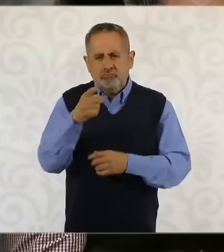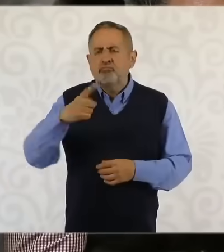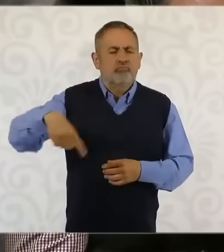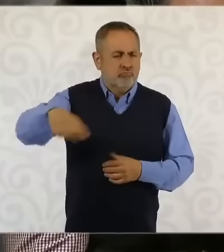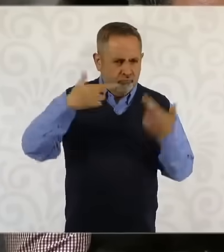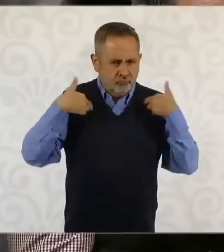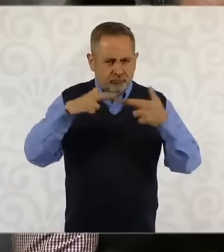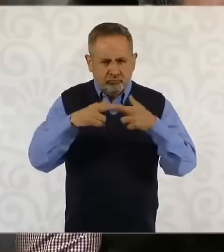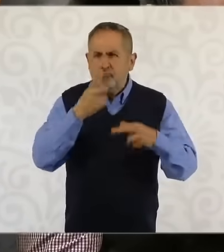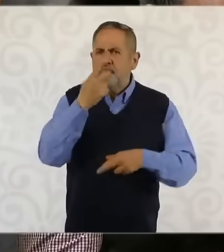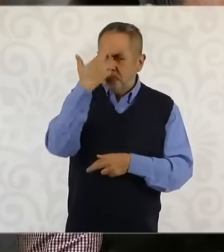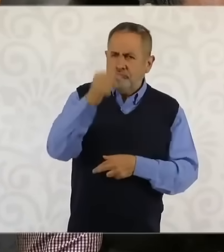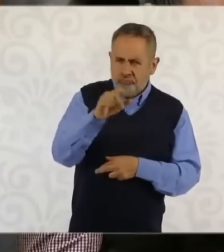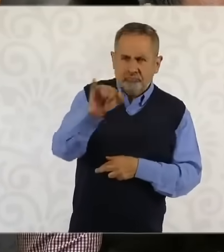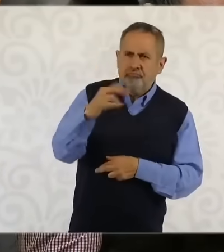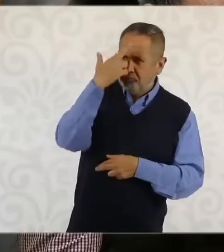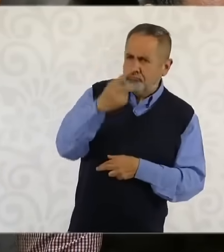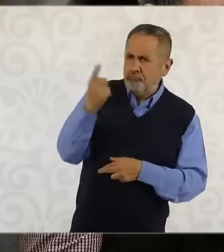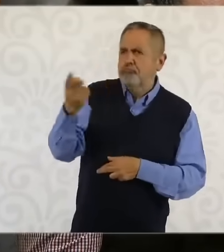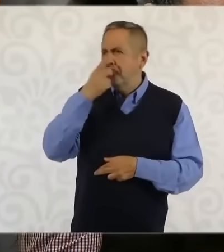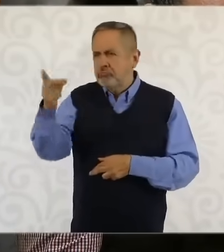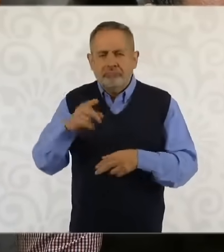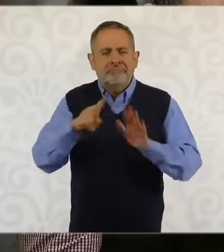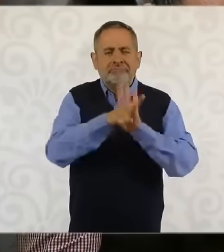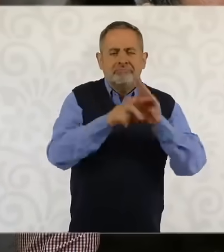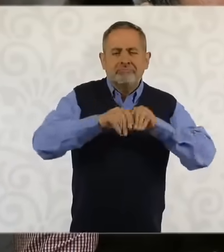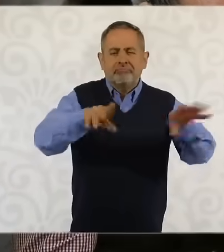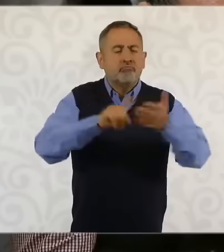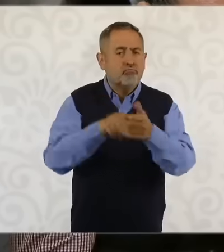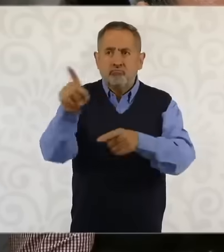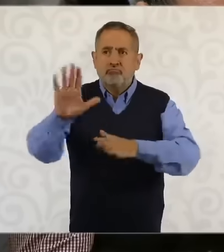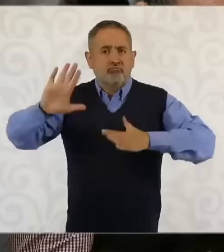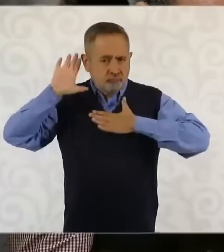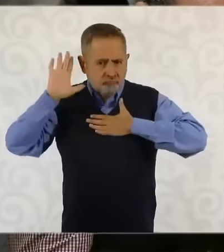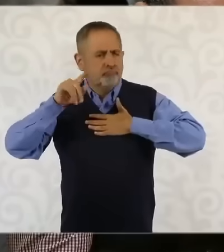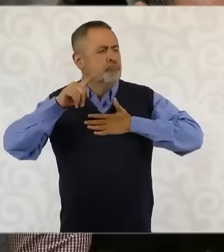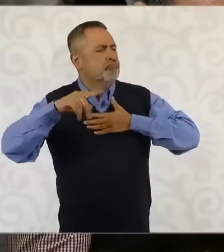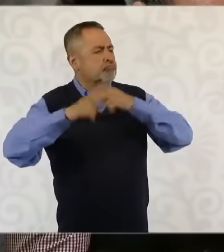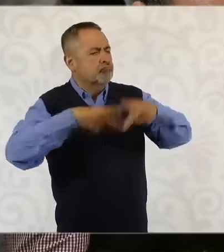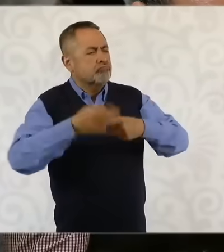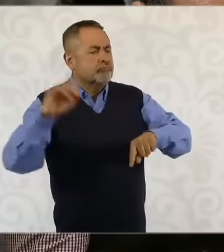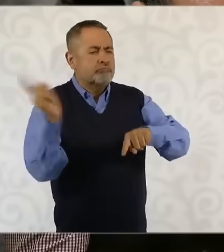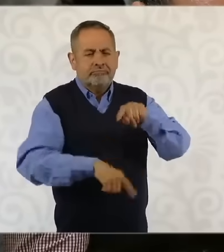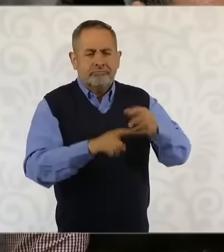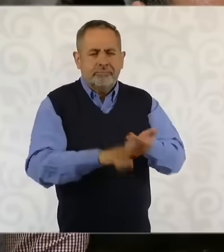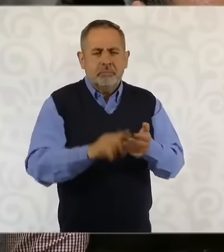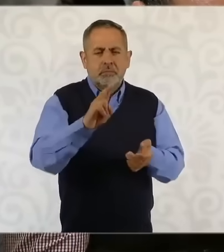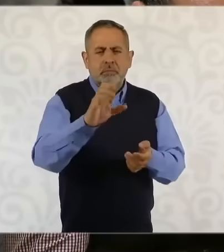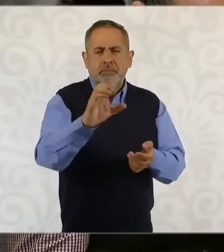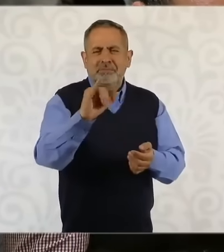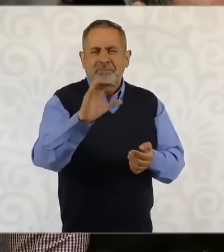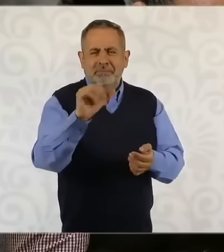dicen que dijo el video ese que anda por ahí donde usted se comprometió con ellos a a derogar la ley